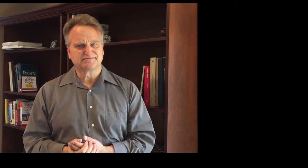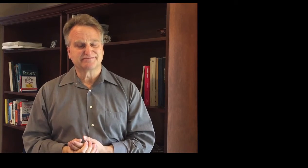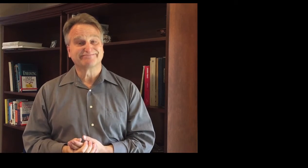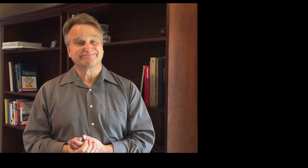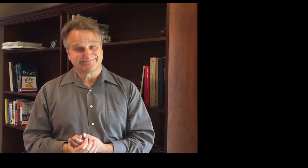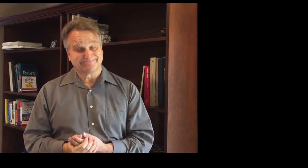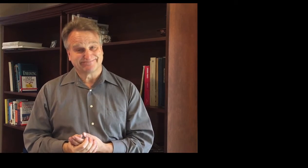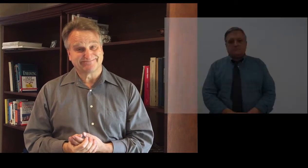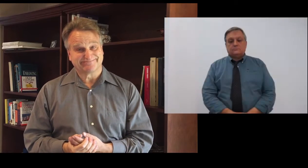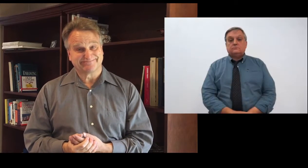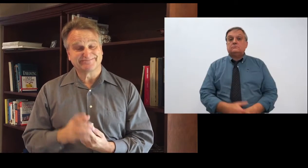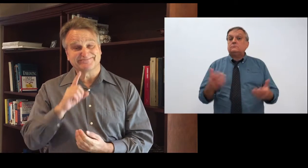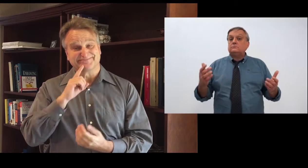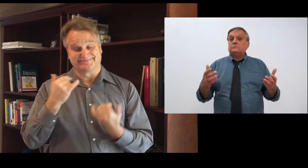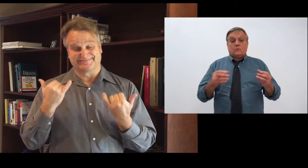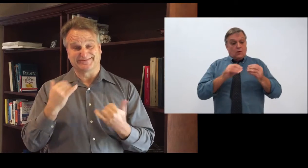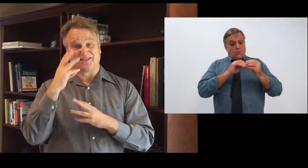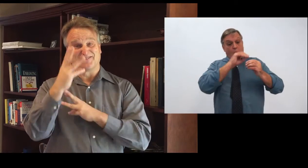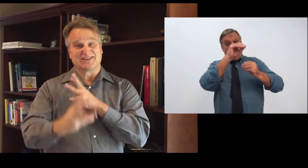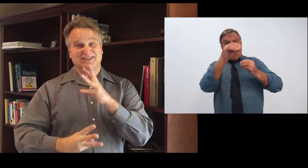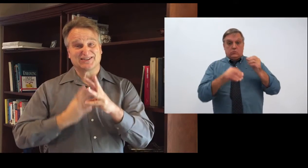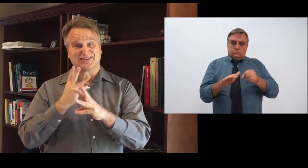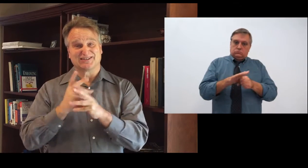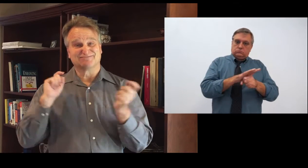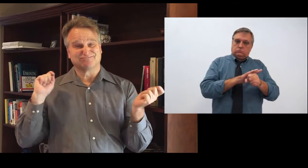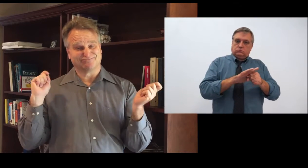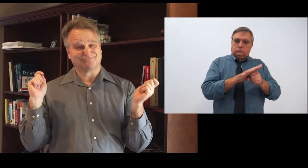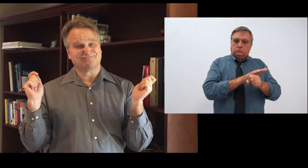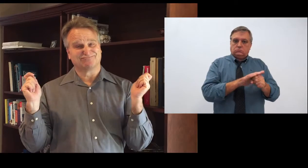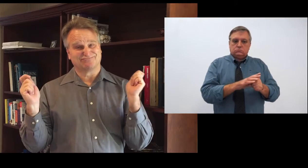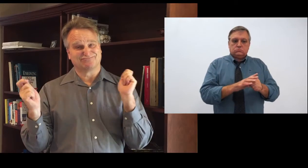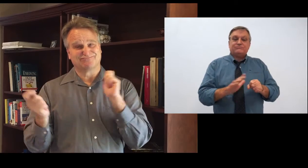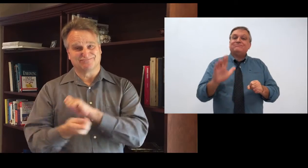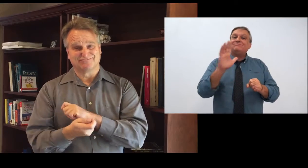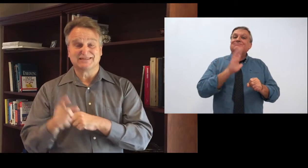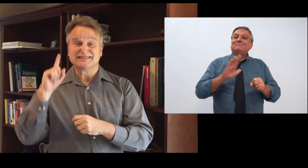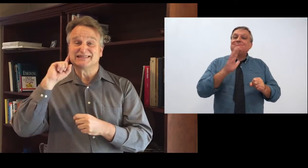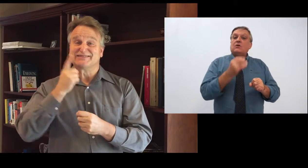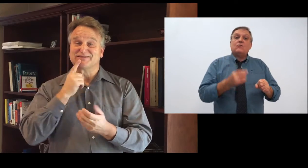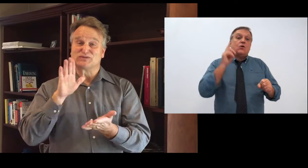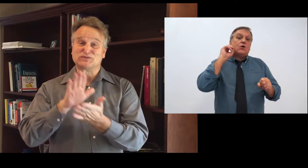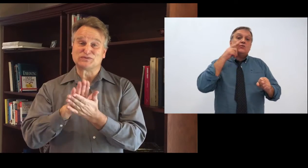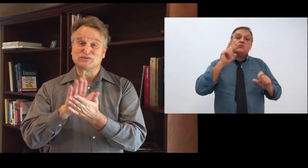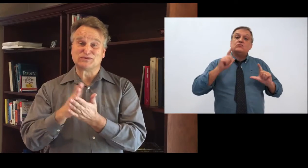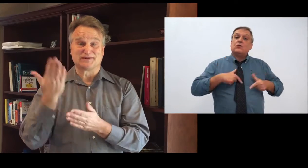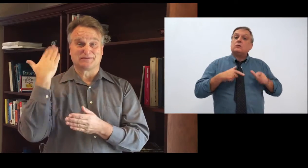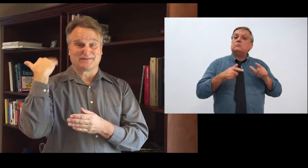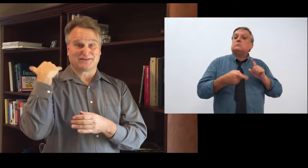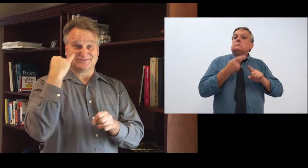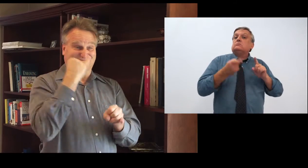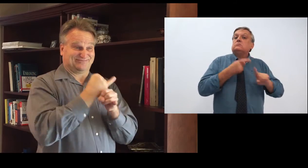Avec le passage, dans le monde entier, d’une scolarisation pour les enfants sourds